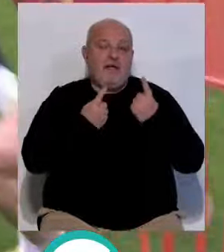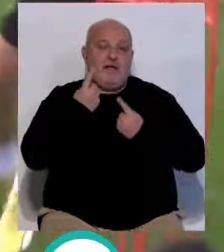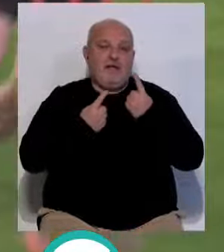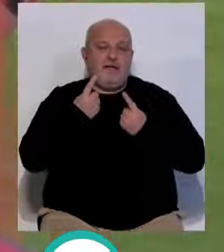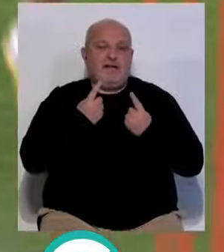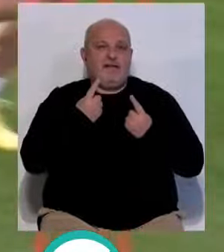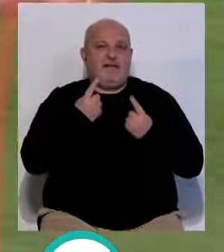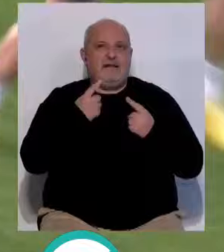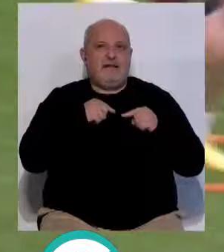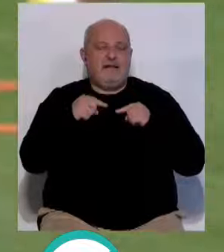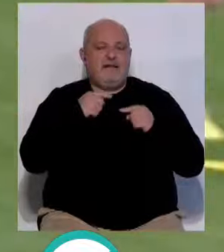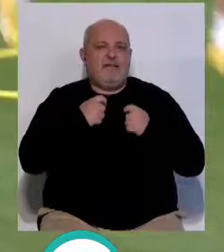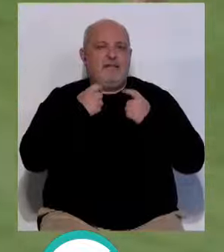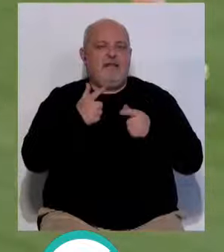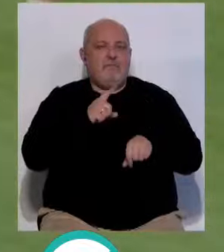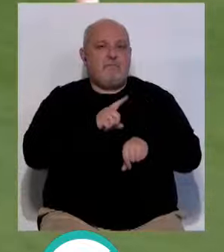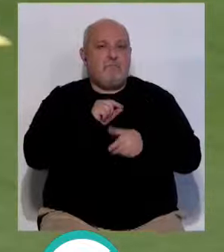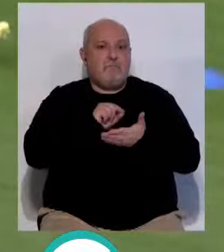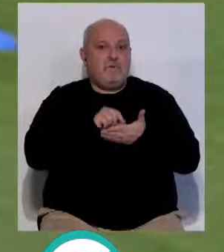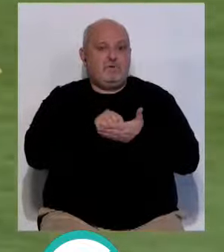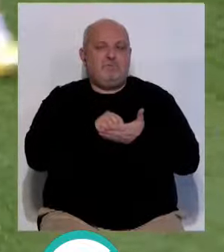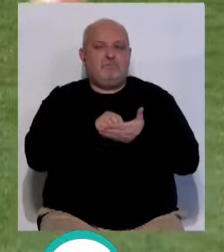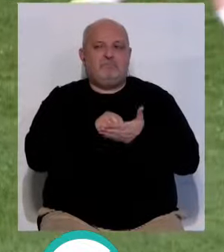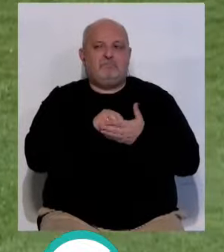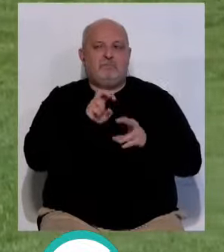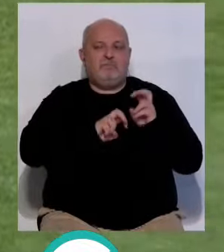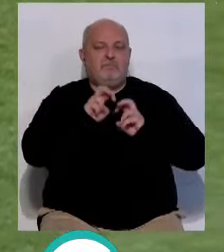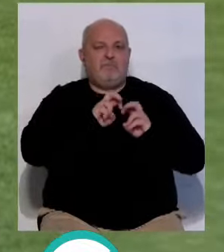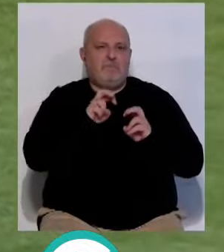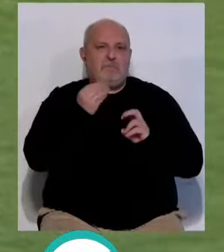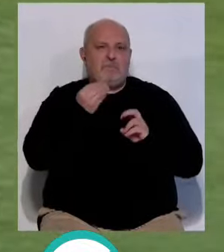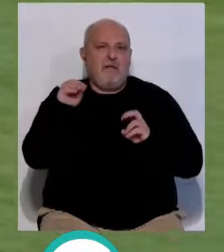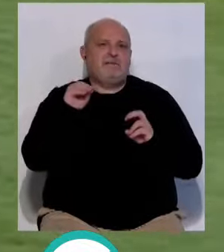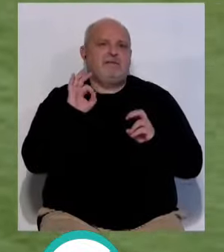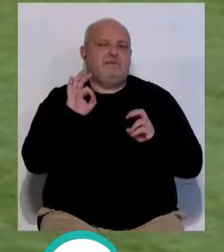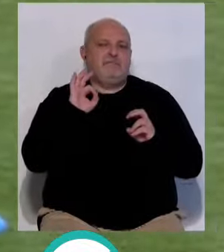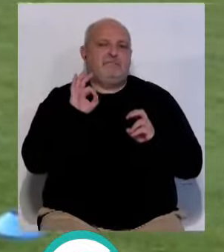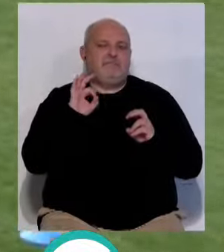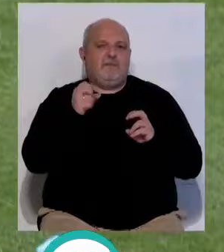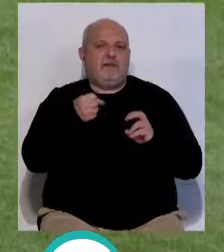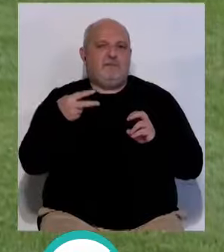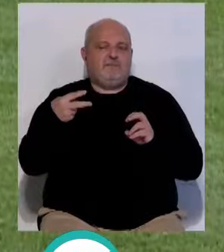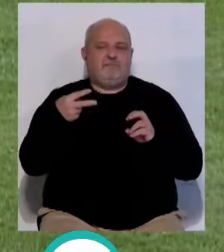donde Sergio podría haberle dado minutos teniendo que buscar algo más en el en el resultado que que